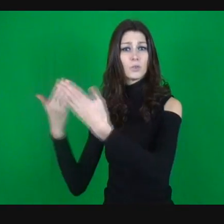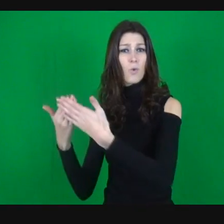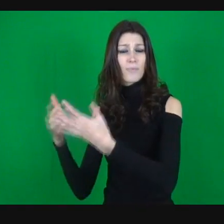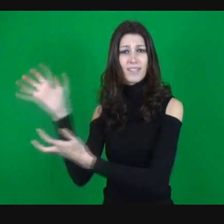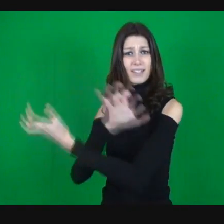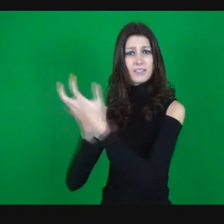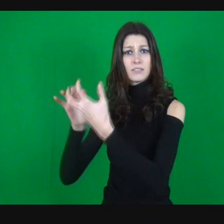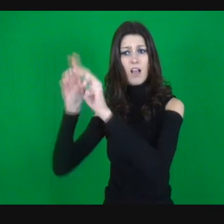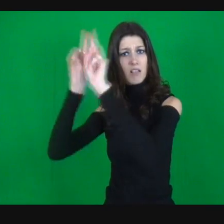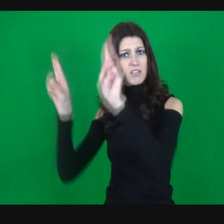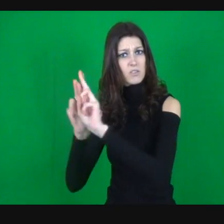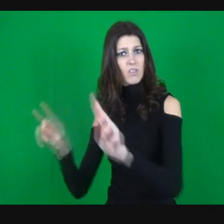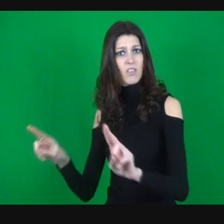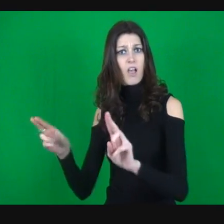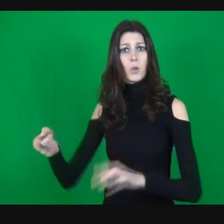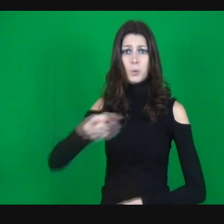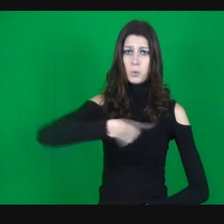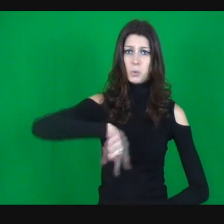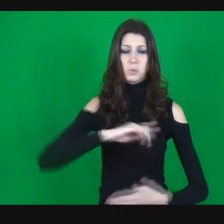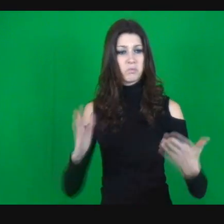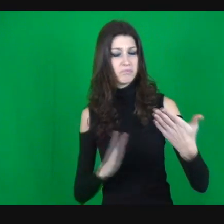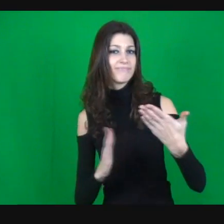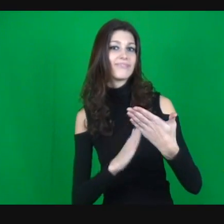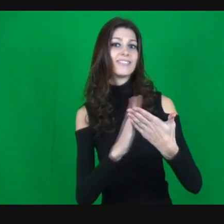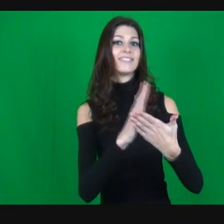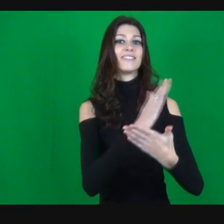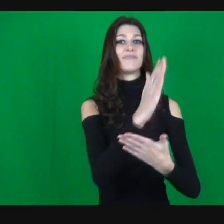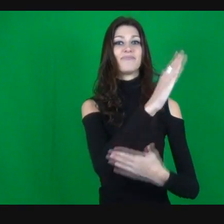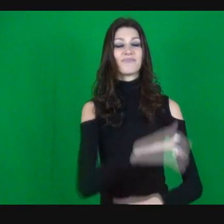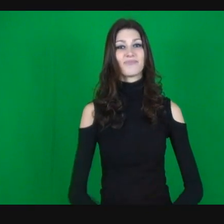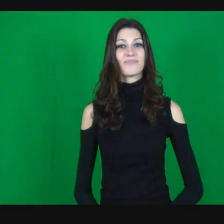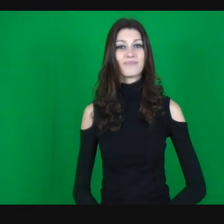Dans la situation difficile de crise internationale que nous traversons,